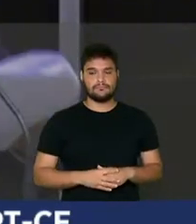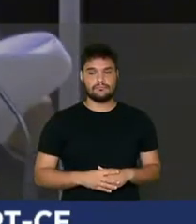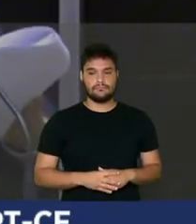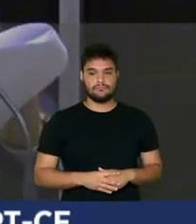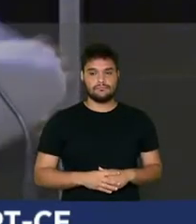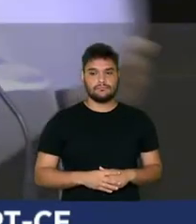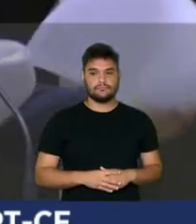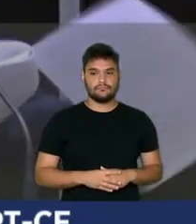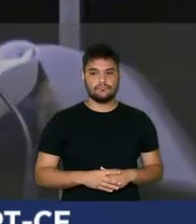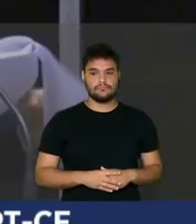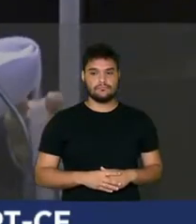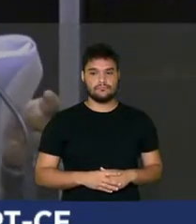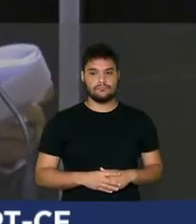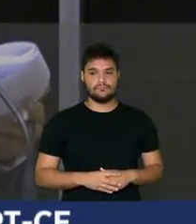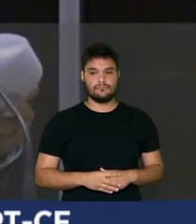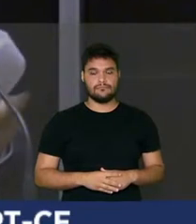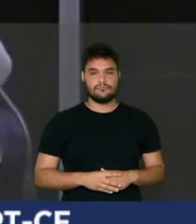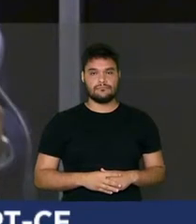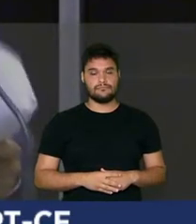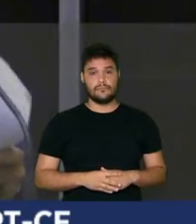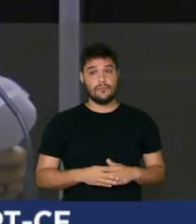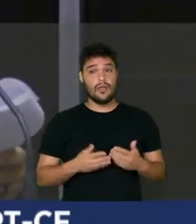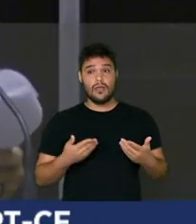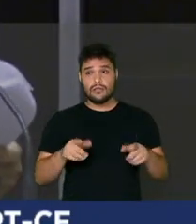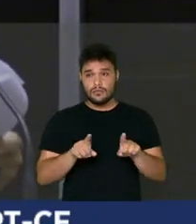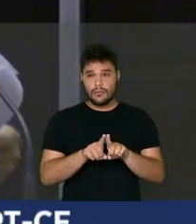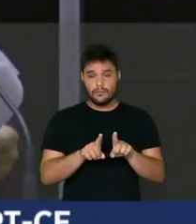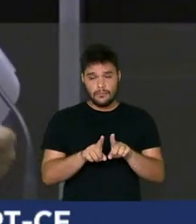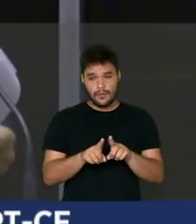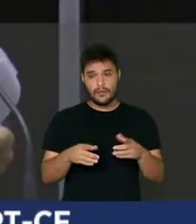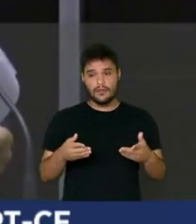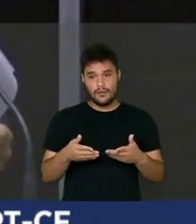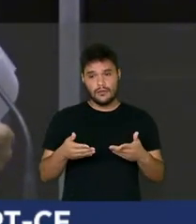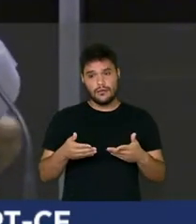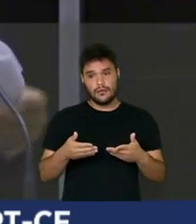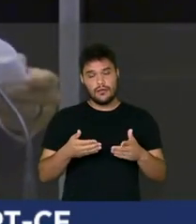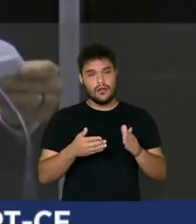ALICERÇAM O ORD ANDAMENTO JURÍDICO E PÁTRIO DA NOSSA REPÚBLICA FEDERATIVA DO BRASIL. OS DISPOSITIVOS